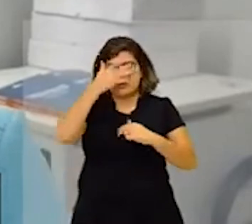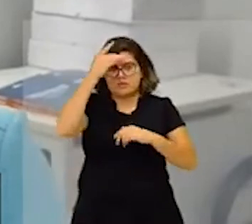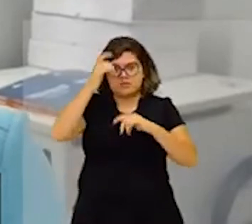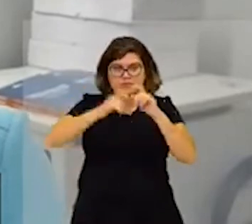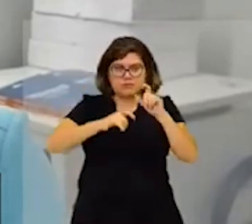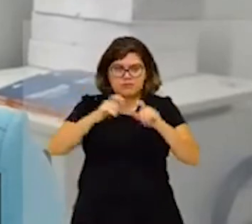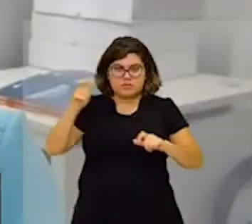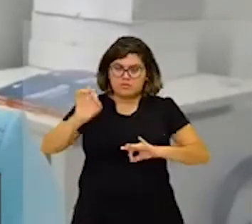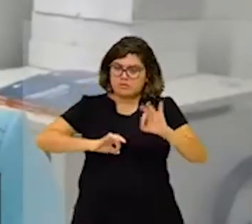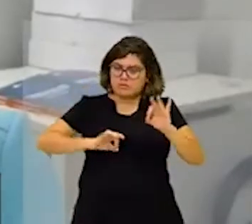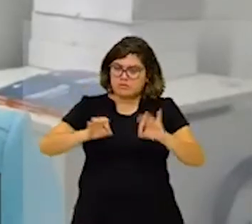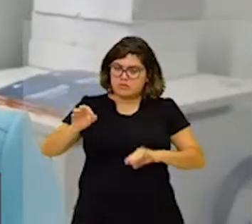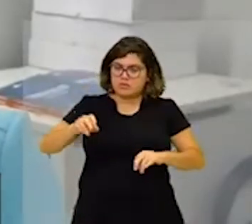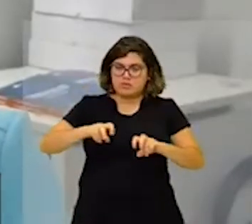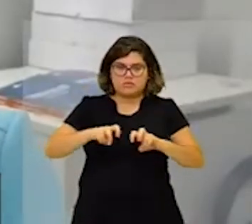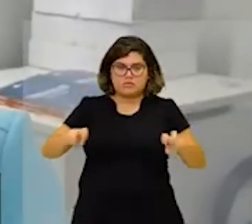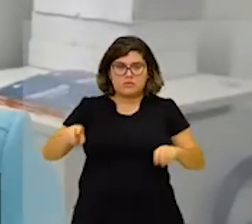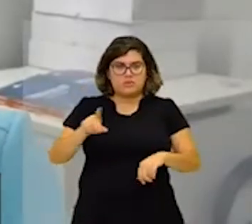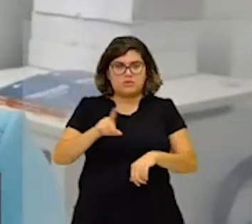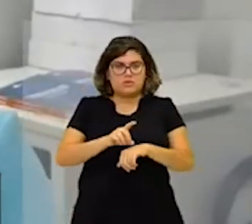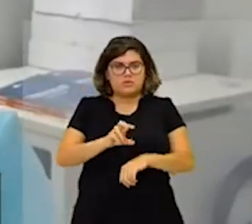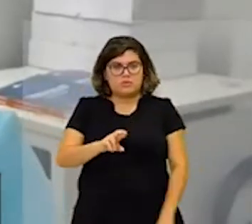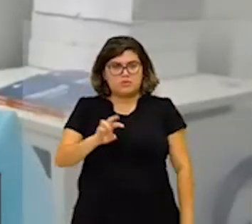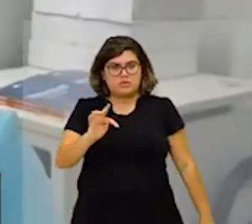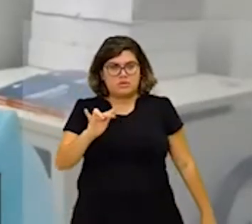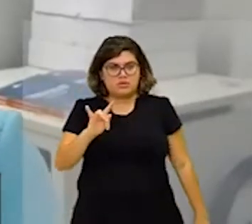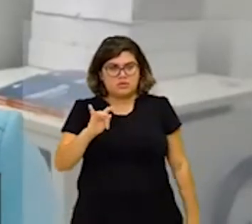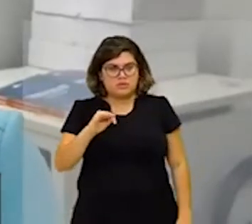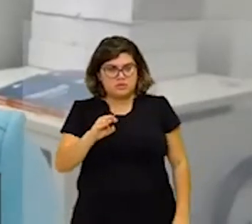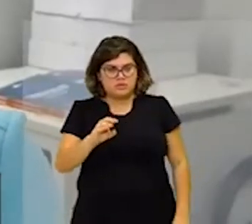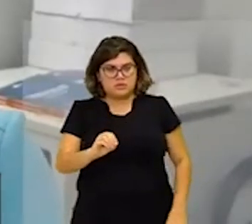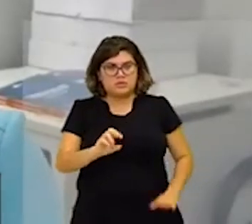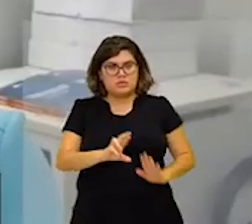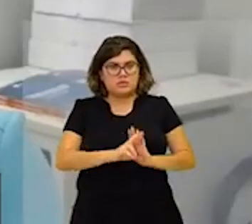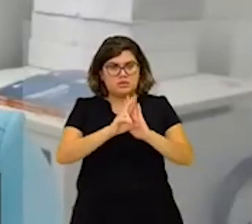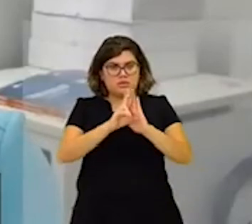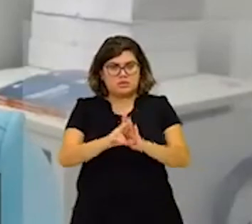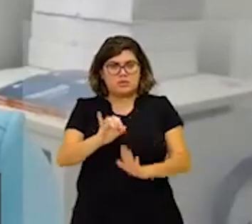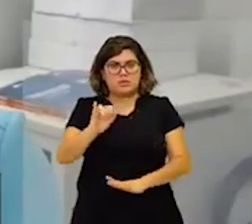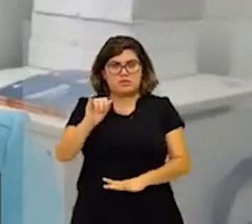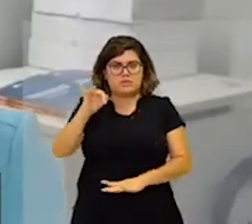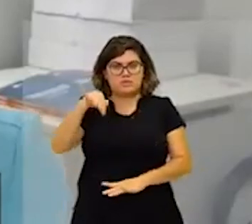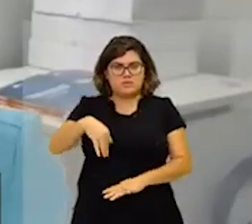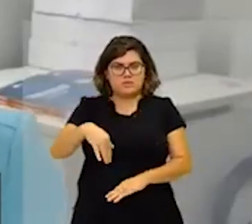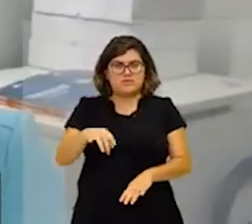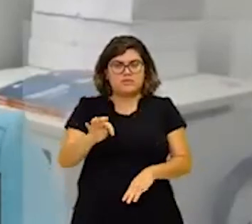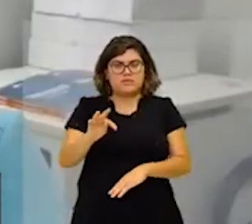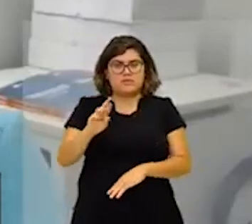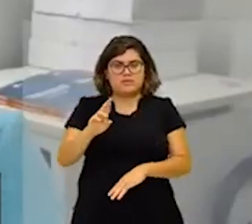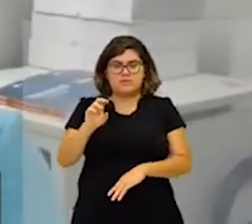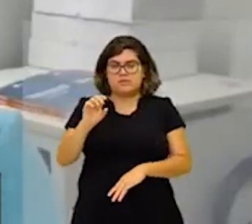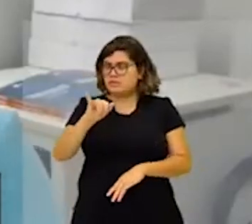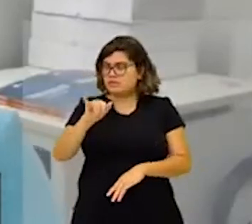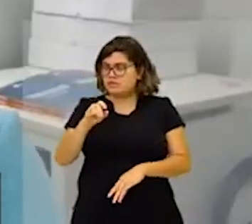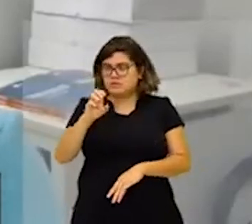mesa aqui o Dr Chaves Cristão que representa a infância e tj-rs a elaborou junto com a doutora